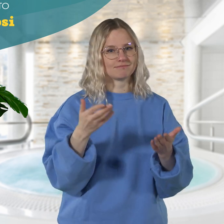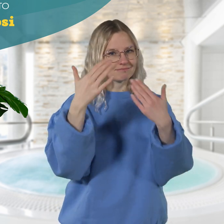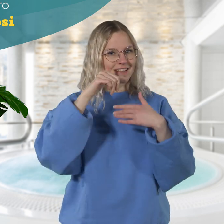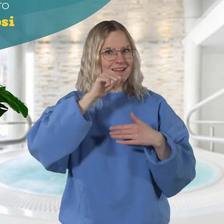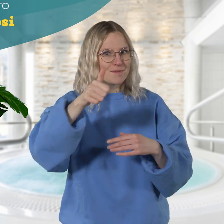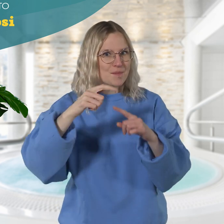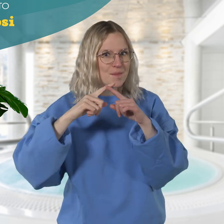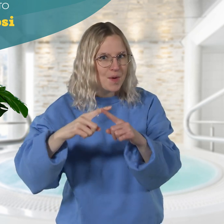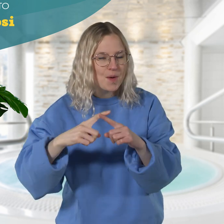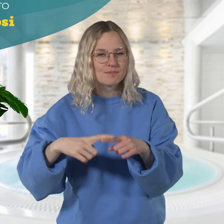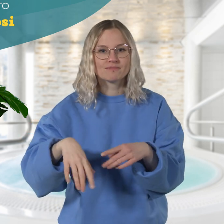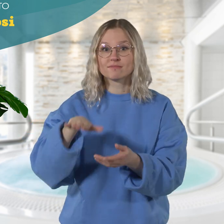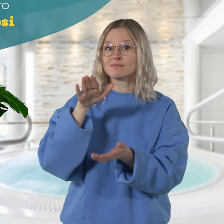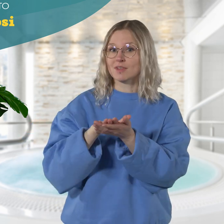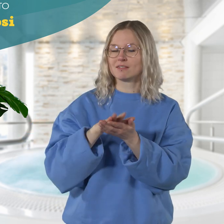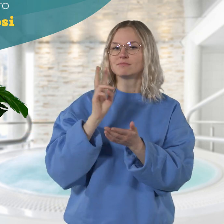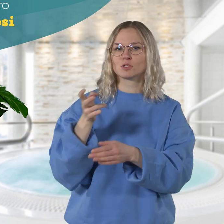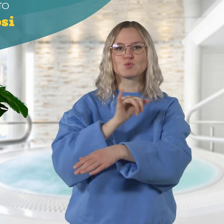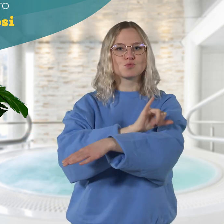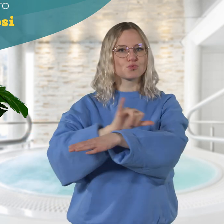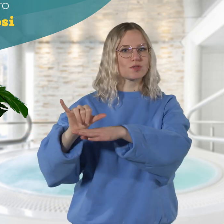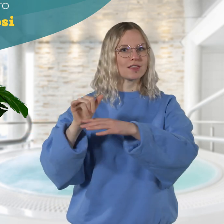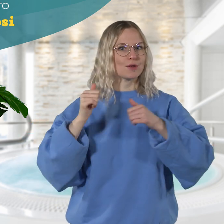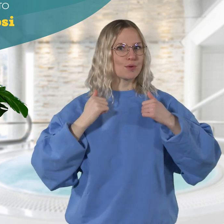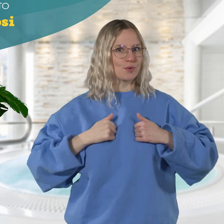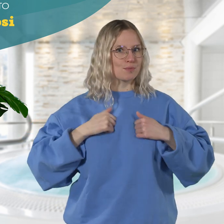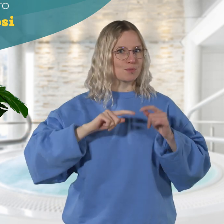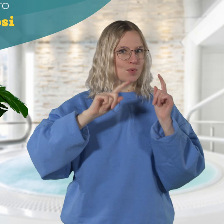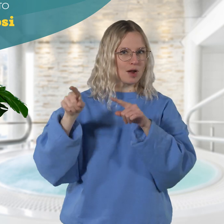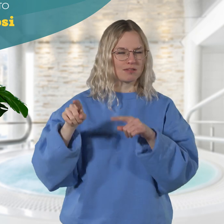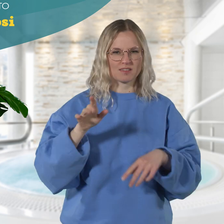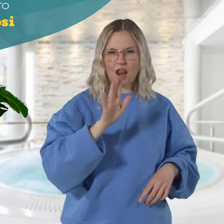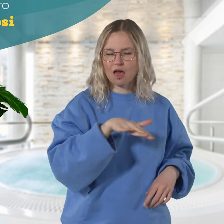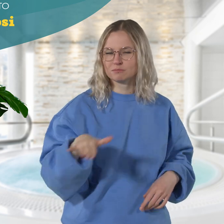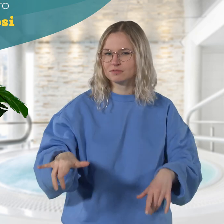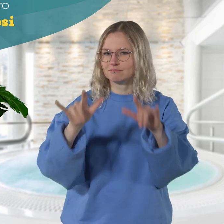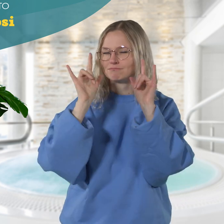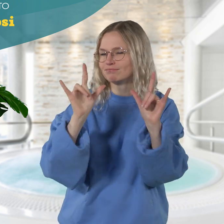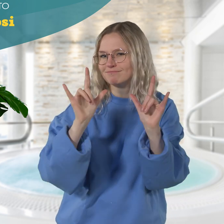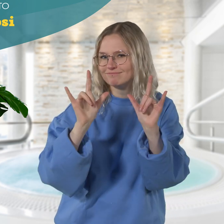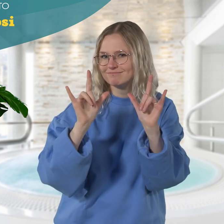Ilmoittauduhan mukaan! Kurssi järjestetään lomahotelli Yyterissä, jota lapset rakastavat.